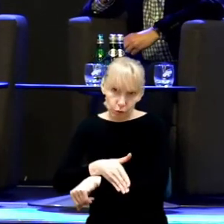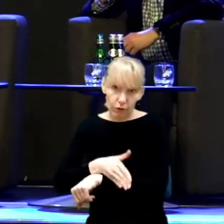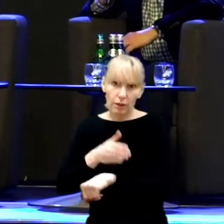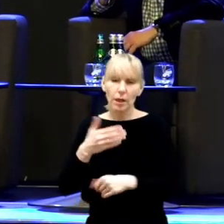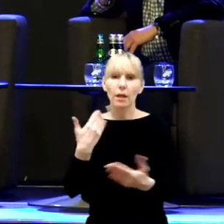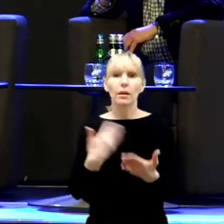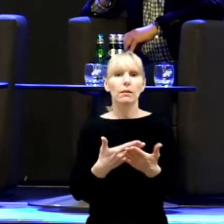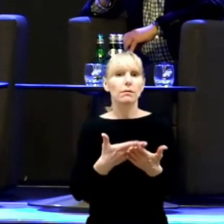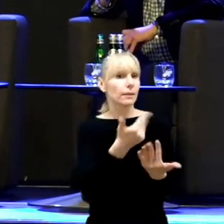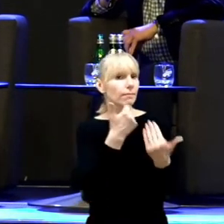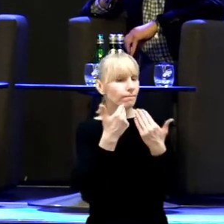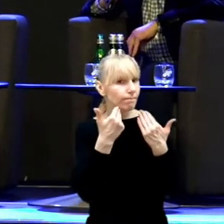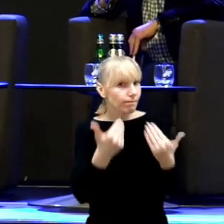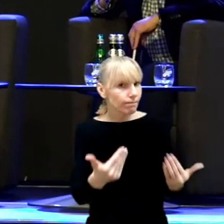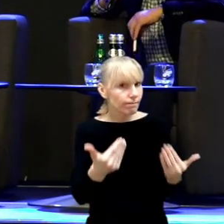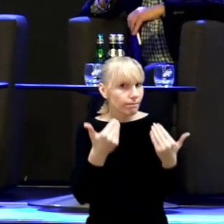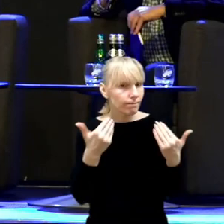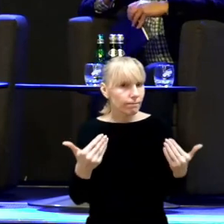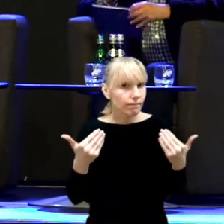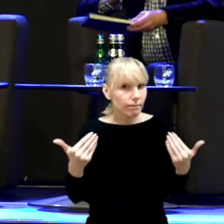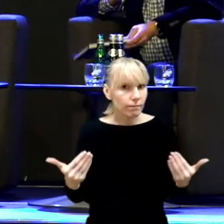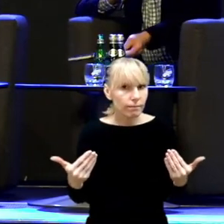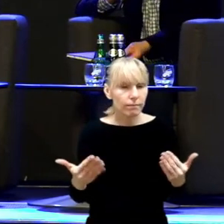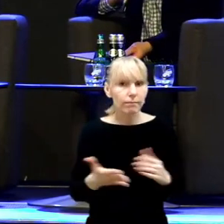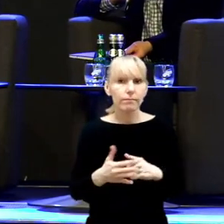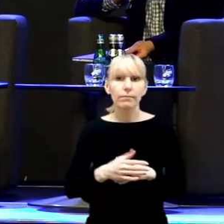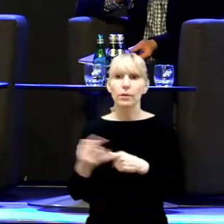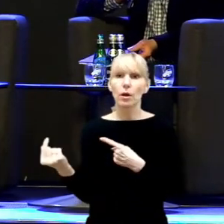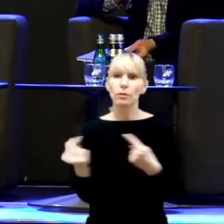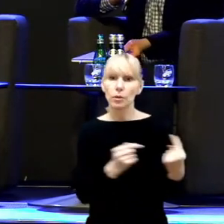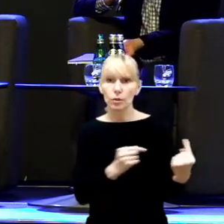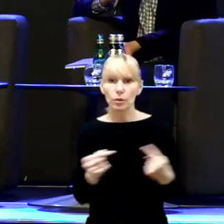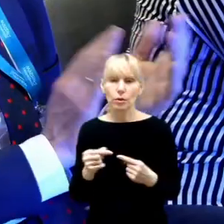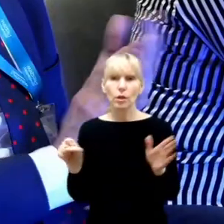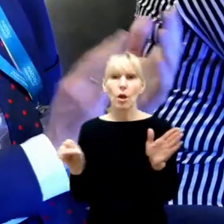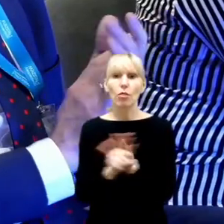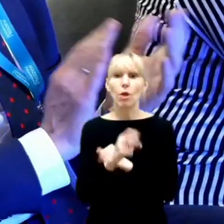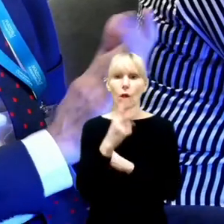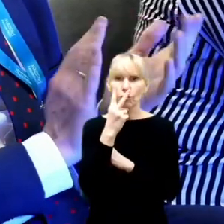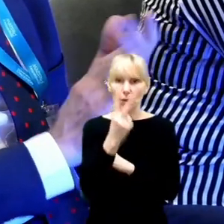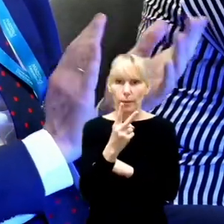za tą dyskusję i do zobaczenia na kolejnej debacie, już niebawem.